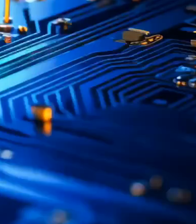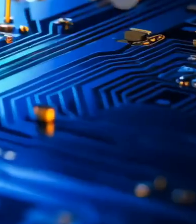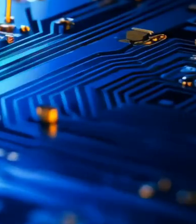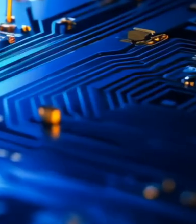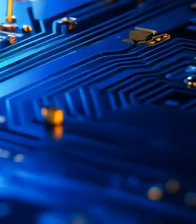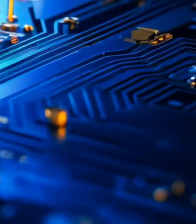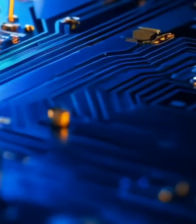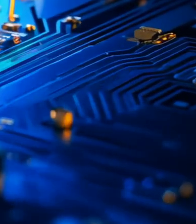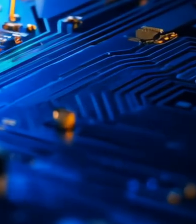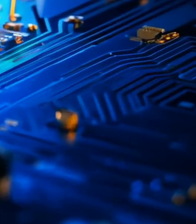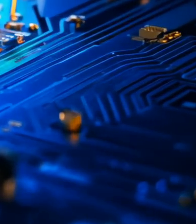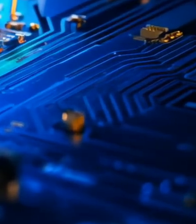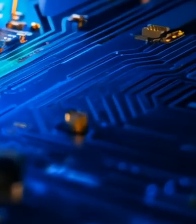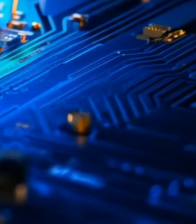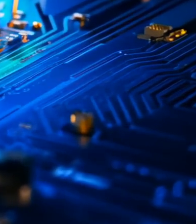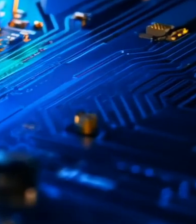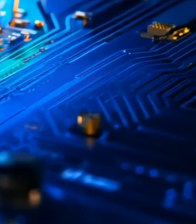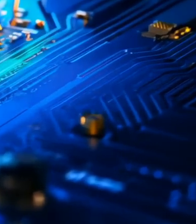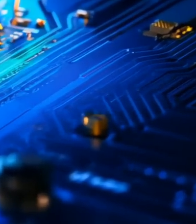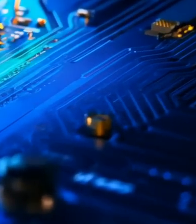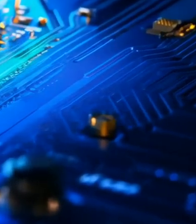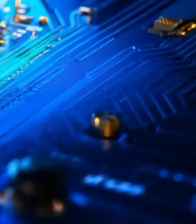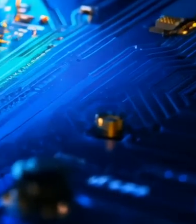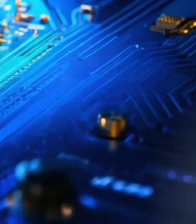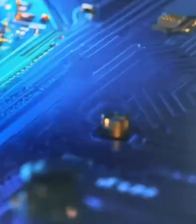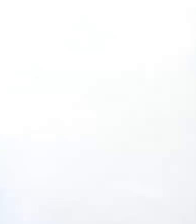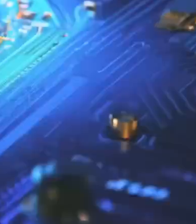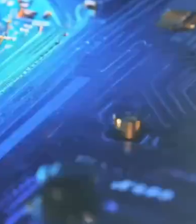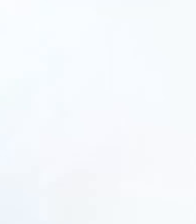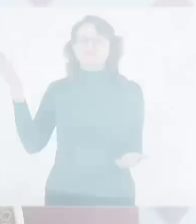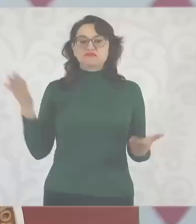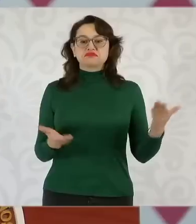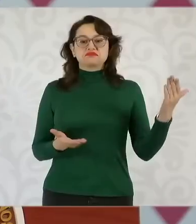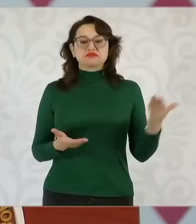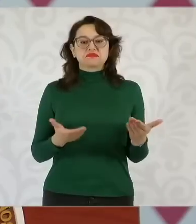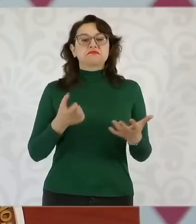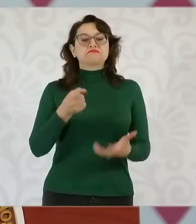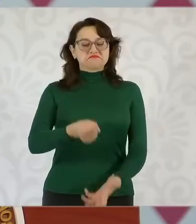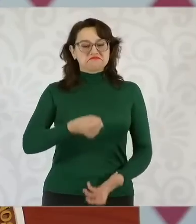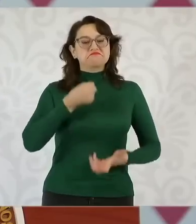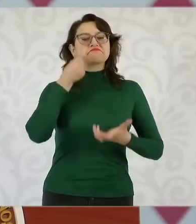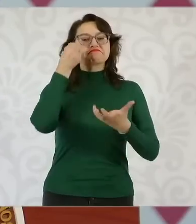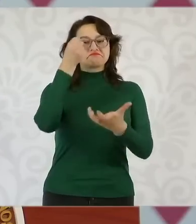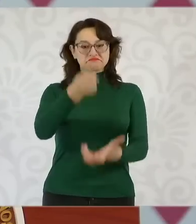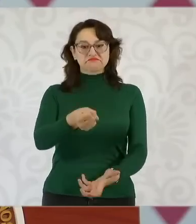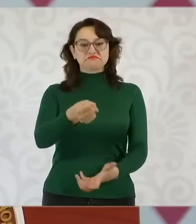semiconductores durante la mañanera del pueblo de este jueves 27 de febrero la